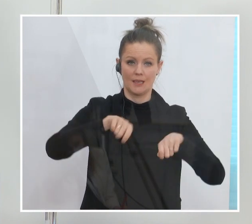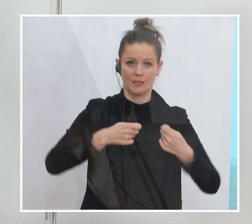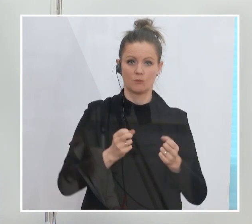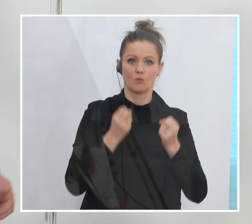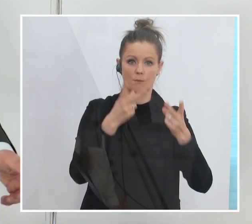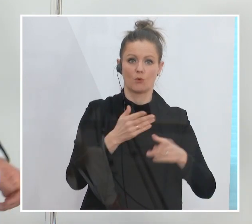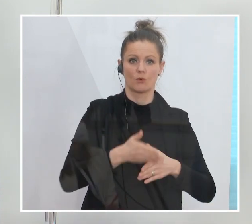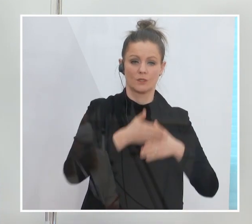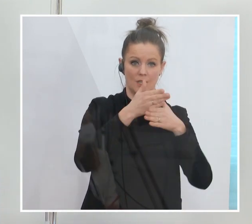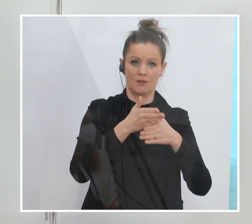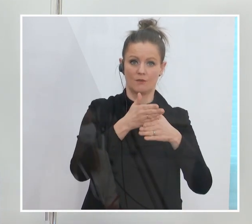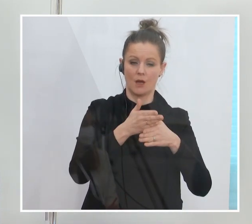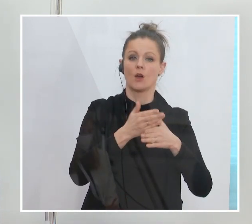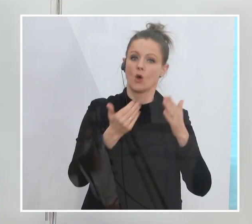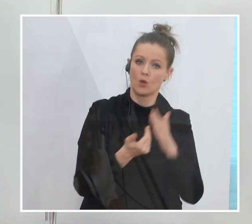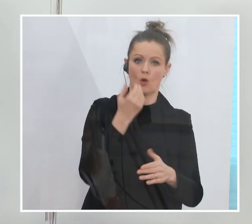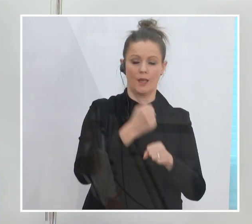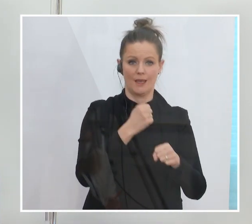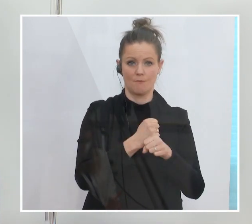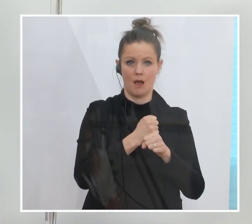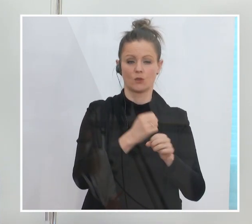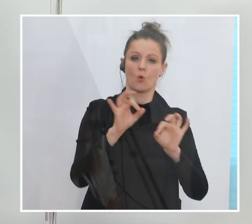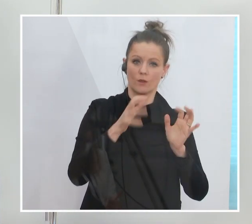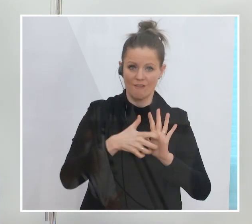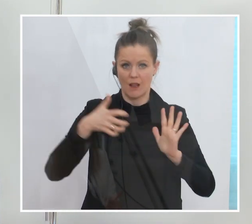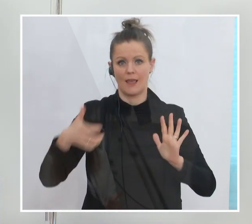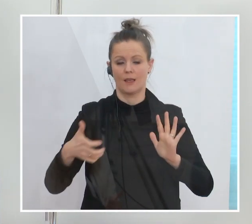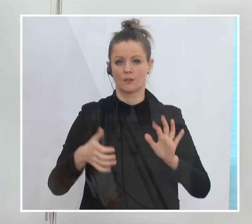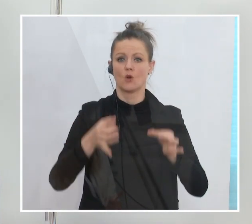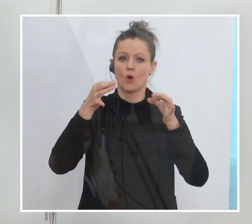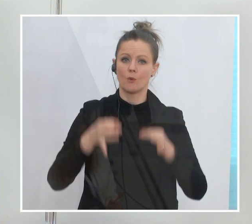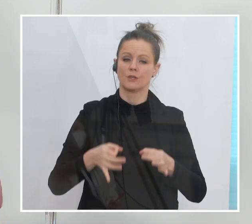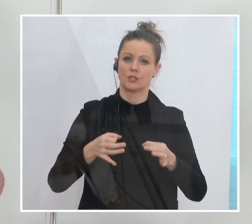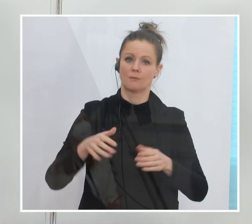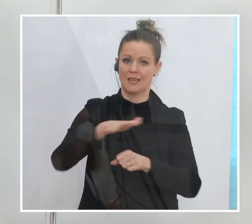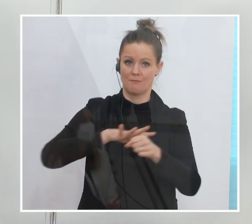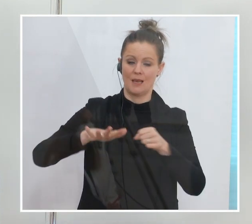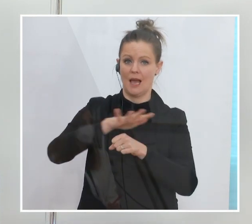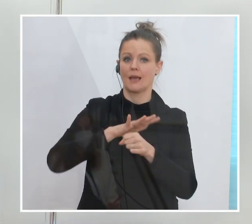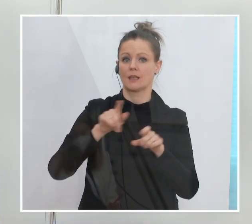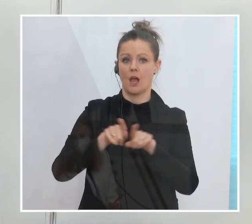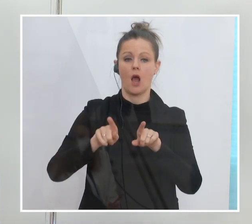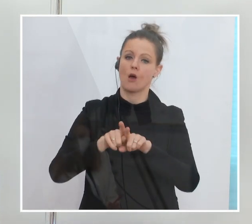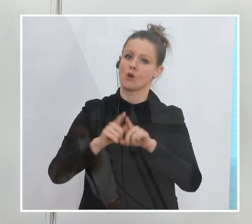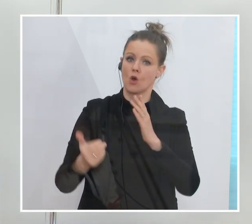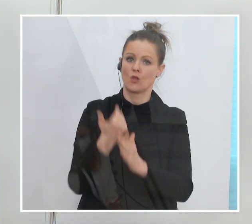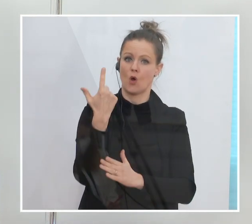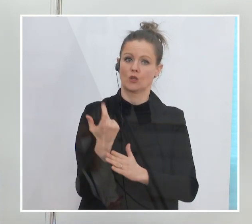wieder angelegt, teilweise verlängert und für bestimmte Bereiche schon einen Neustartbonus